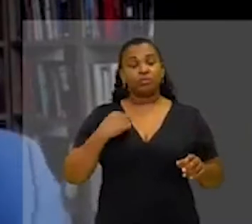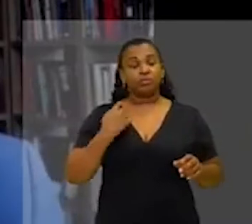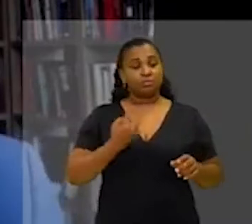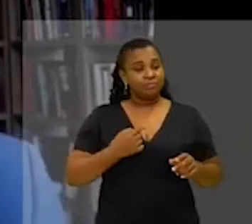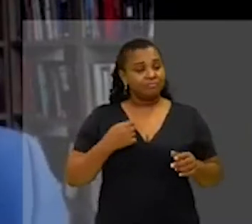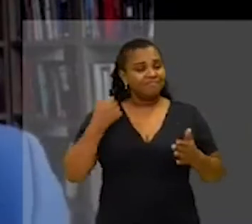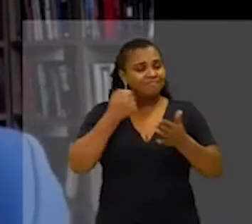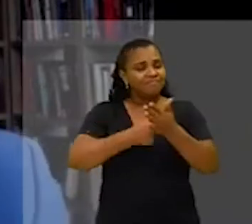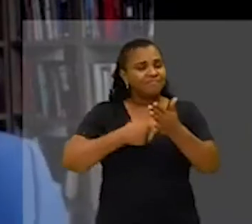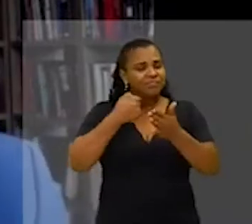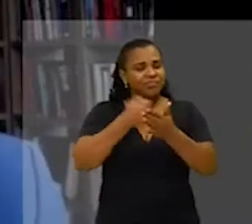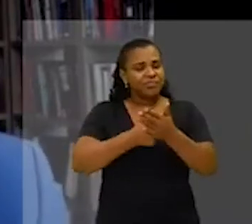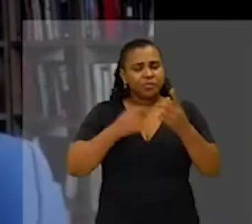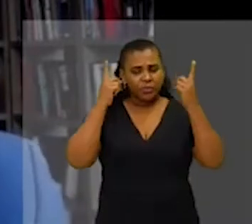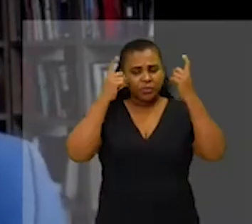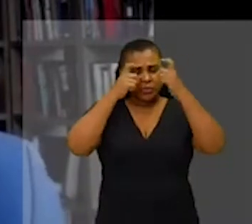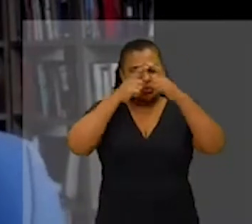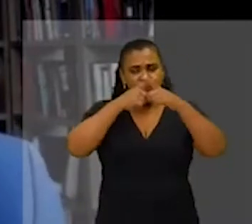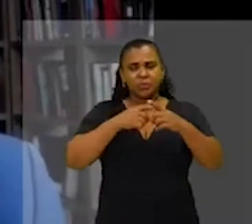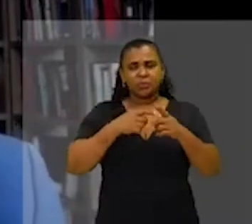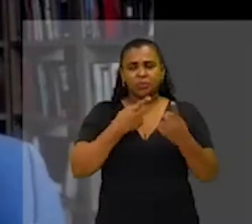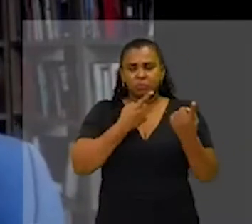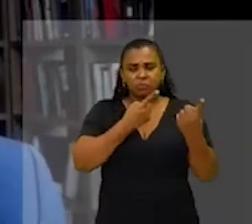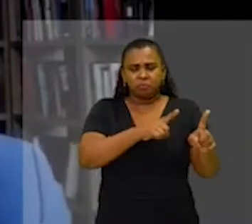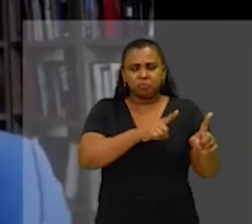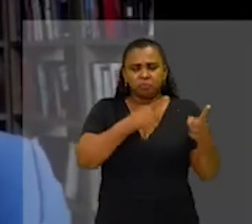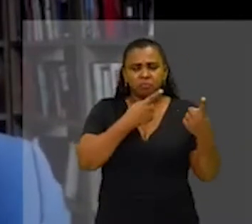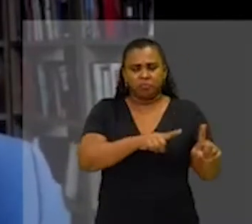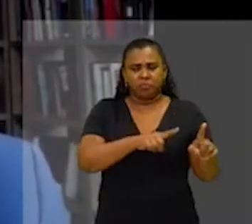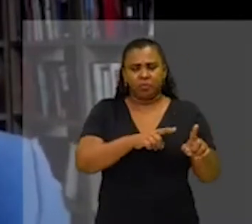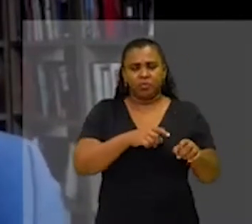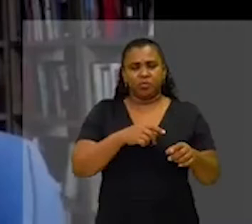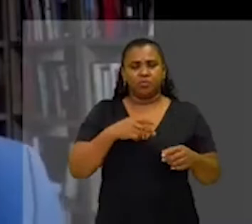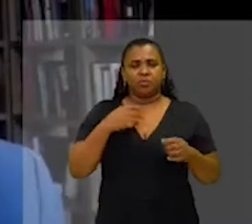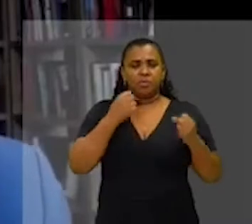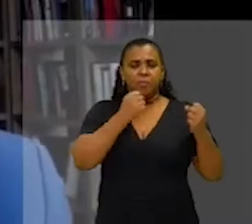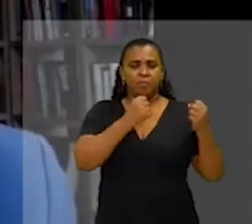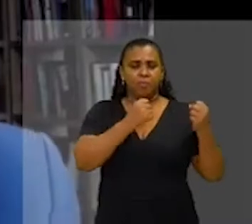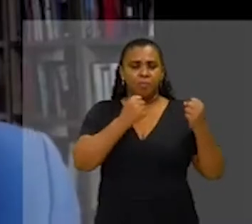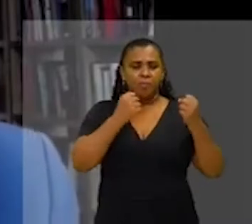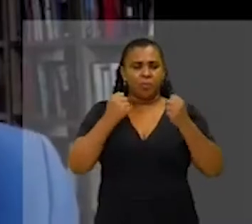enfrentam resistências inclusive do poder político estabelecido do poder econômico estabelecido